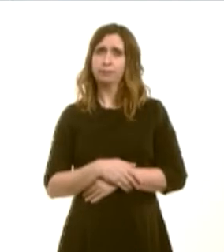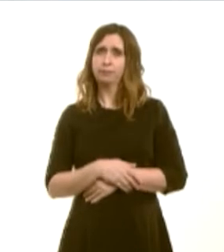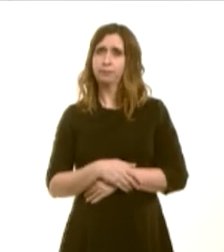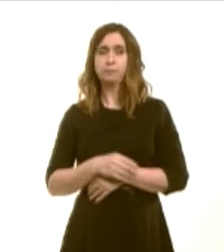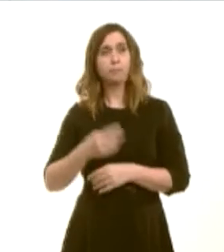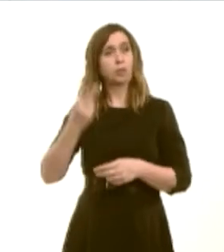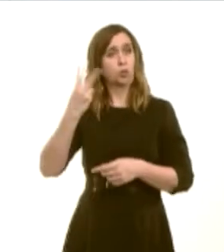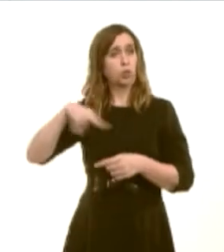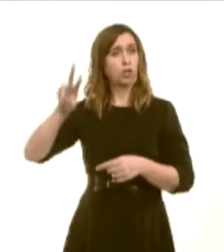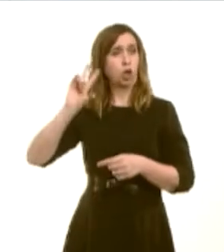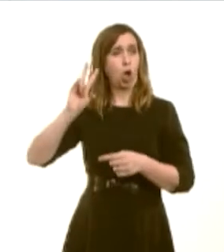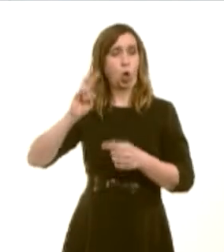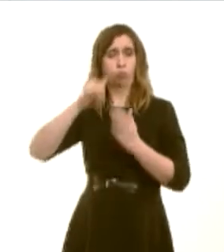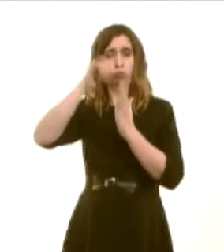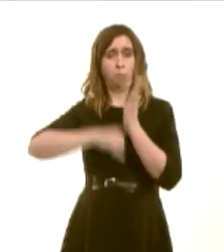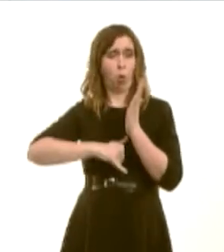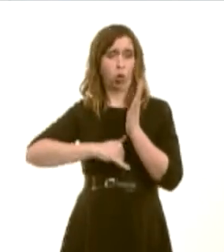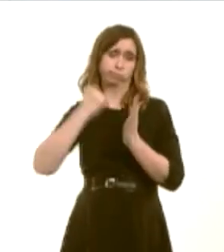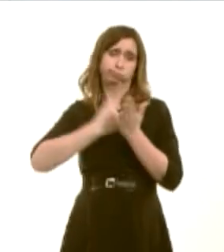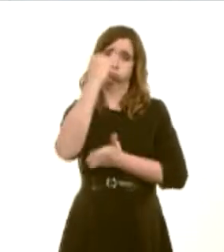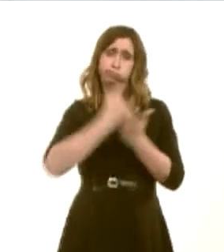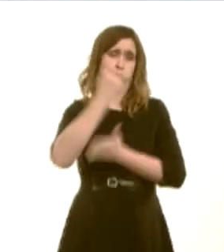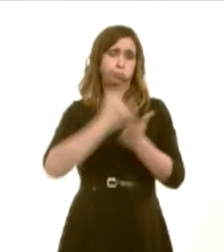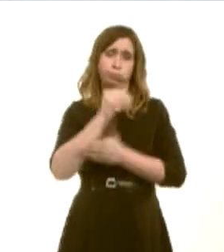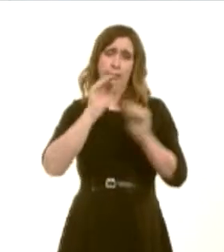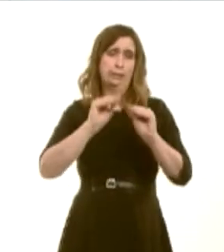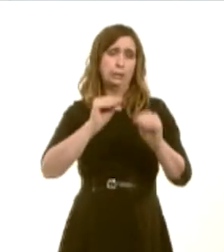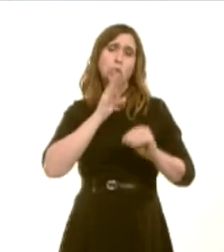adroddiad beirniadol hwnnw. O ran y canolfannau yma aír broses rydych chi newydd ei disgrifio